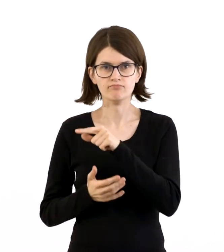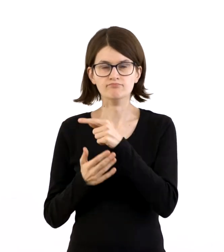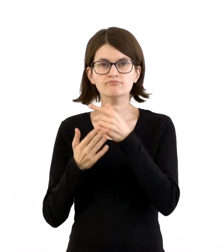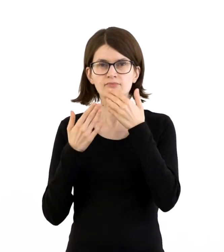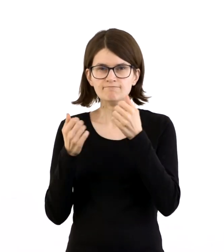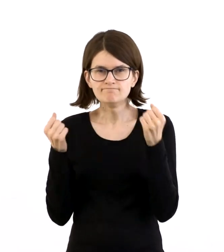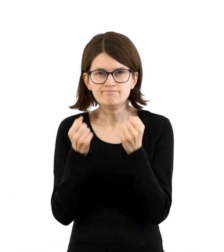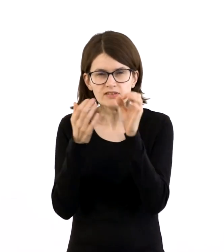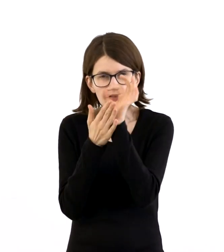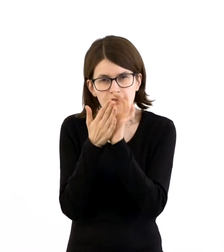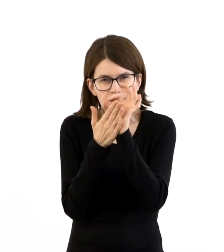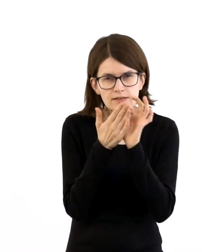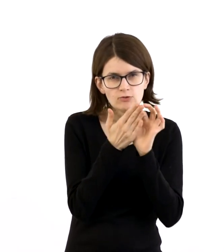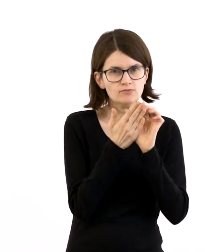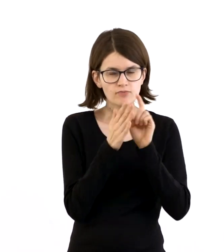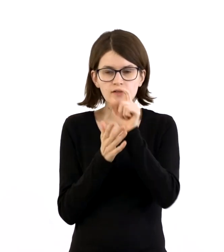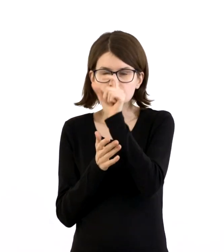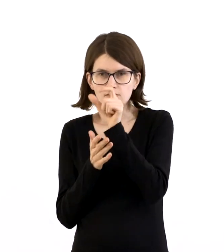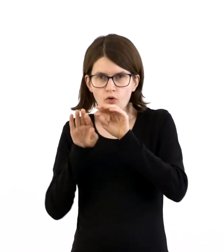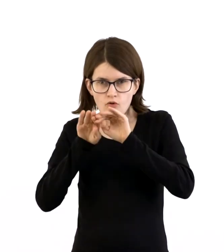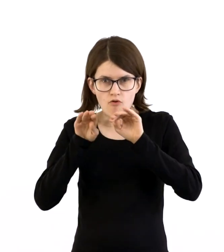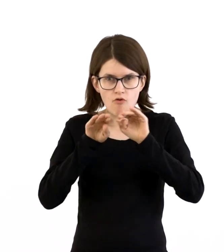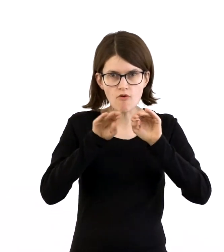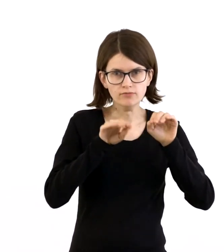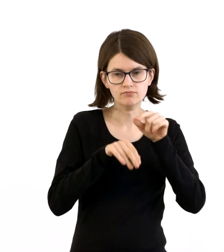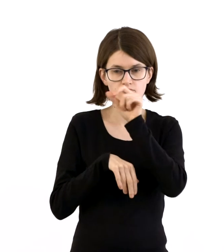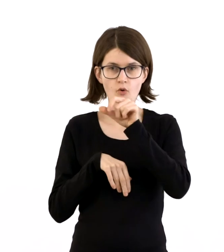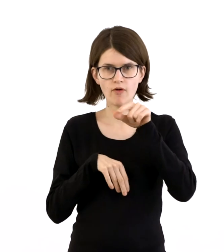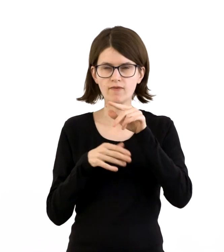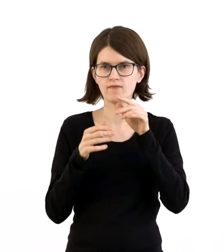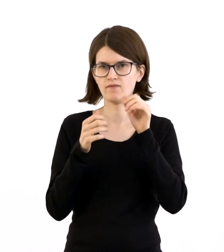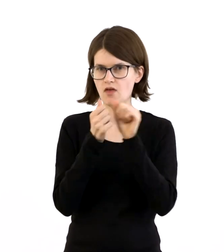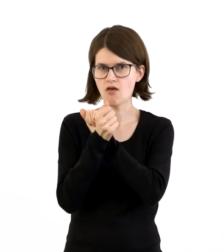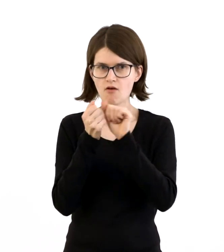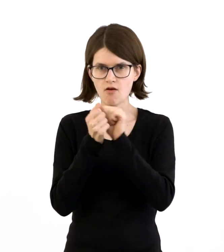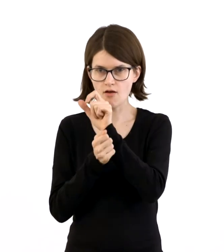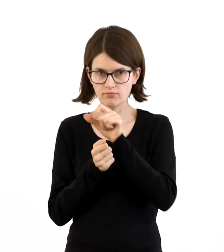Uzyskano ją przez staranniejszy rysunek i rozdzielenie sylwetek postaci w walce.